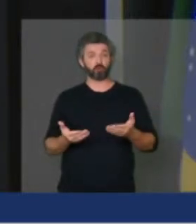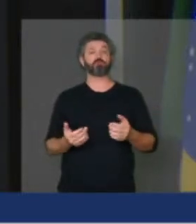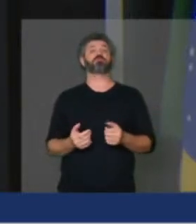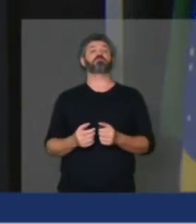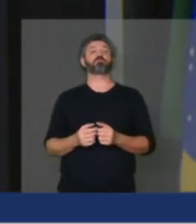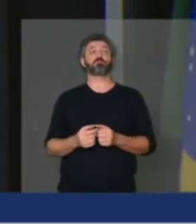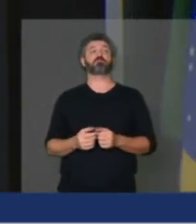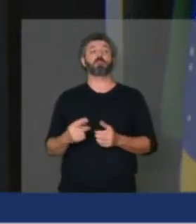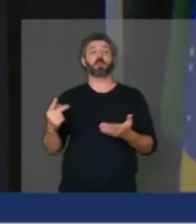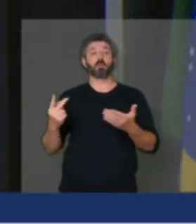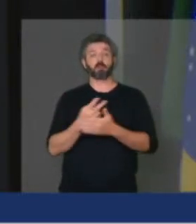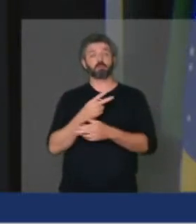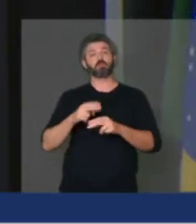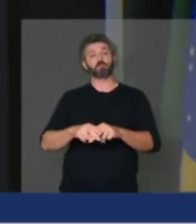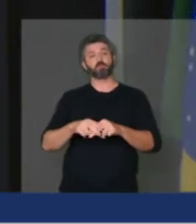ATRAVÀS DA APROVAÇÃO DA PEC 391 JÁ ALIVIA UM POUCO O